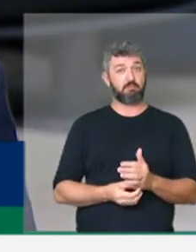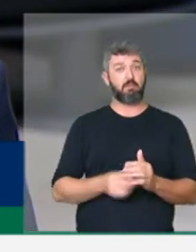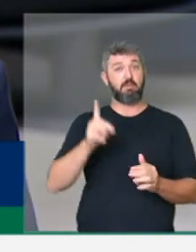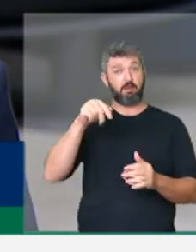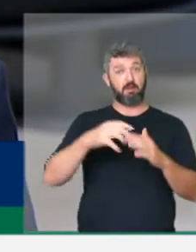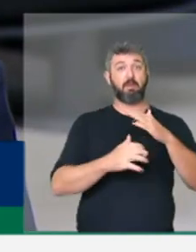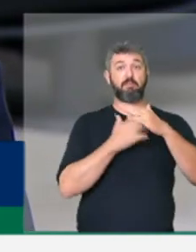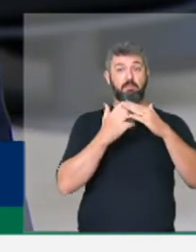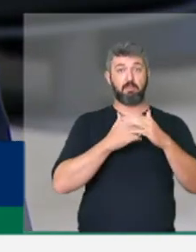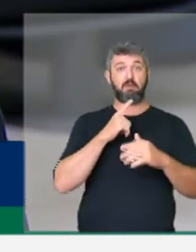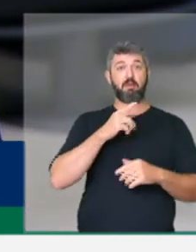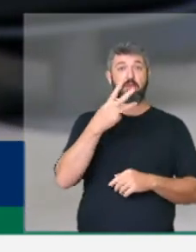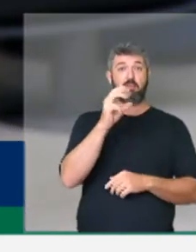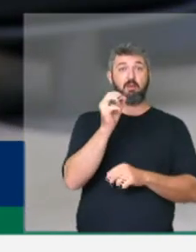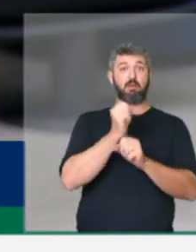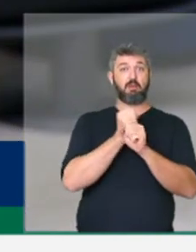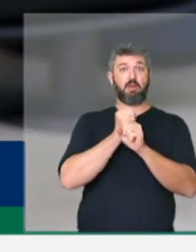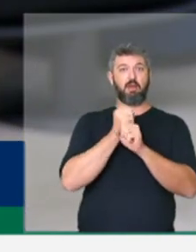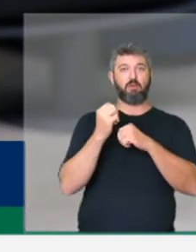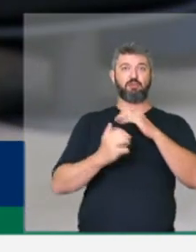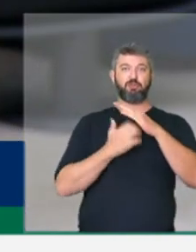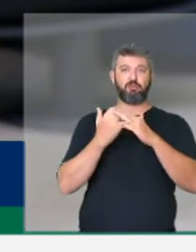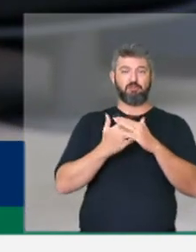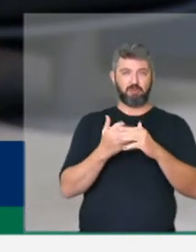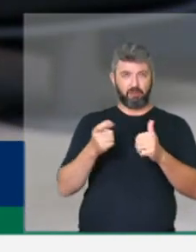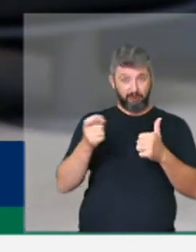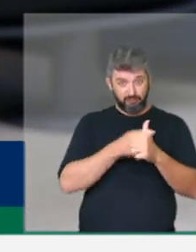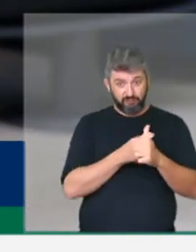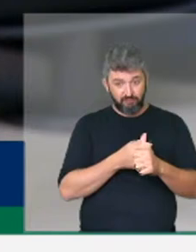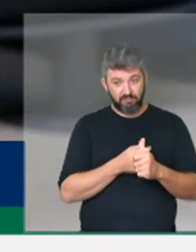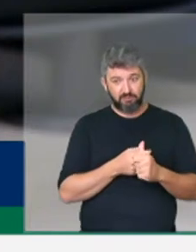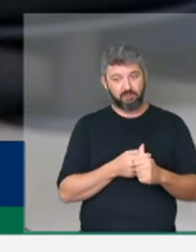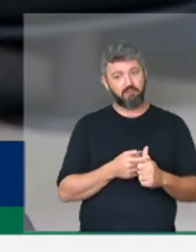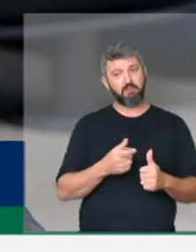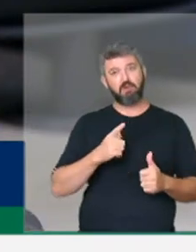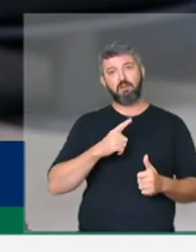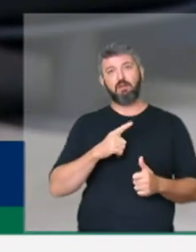COM DIVERSOS SEGMENTOS, EU DISCUTI COM FEDERAÇÕES DE INDÚSTRIA, DISCUTI COM CONFEDERAÇÃO NACIONAL DA